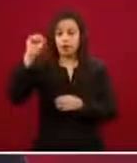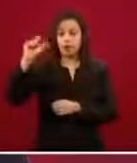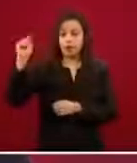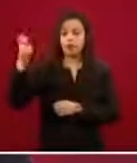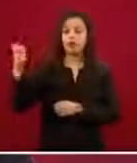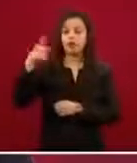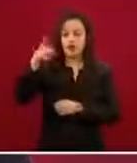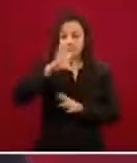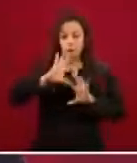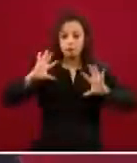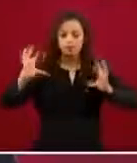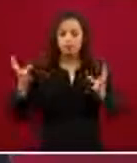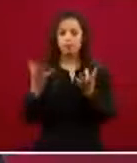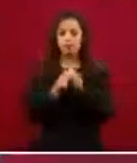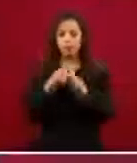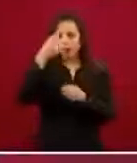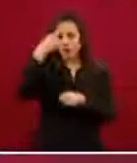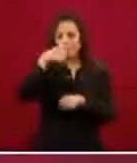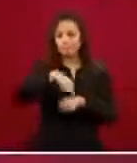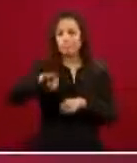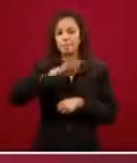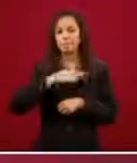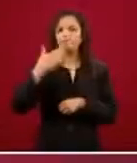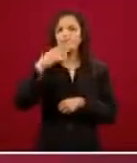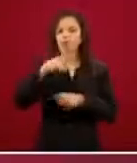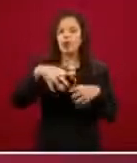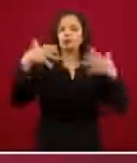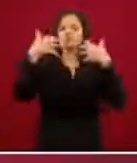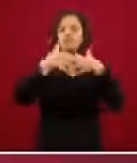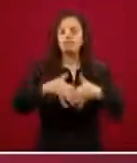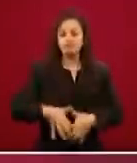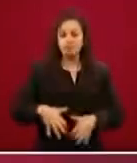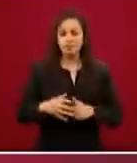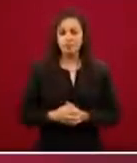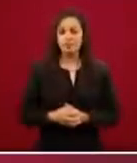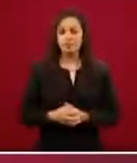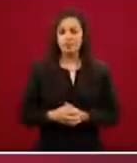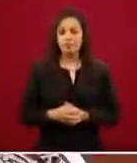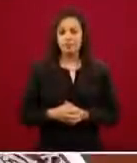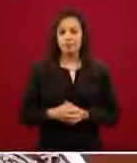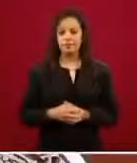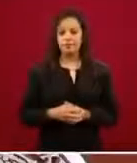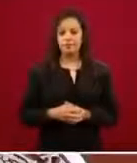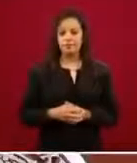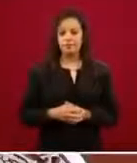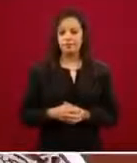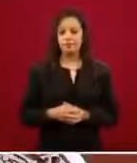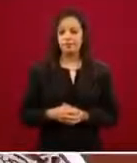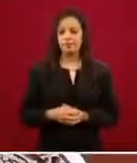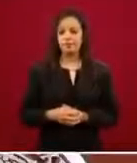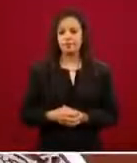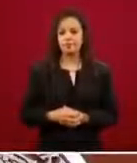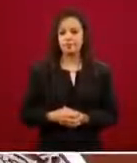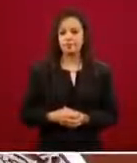Efectivamente, desafortunadamente el instituto presenta un problema muy serio de que no se